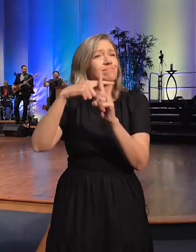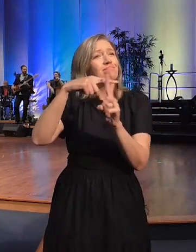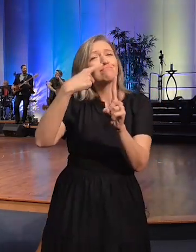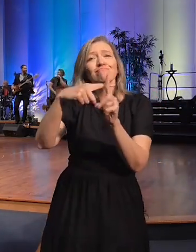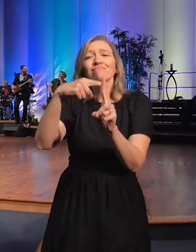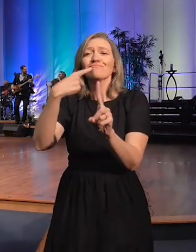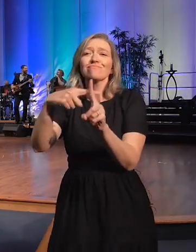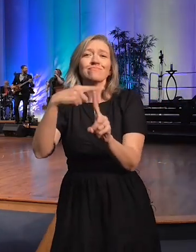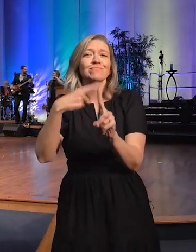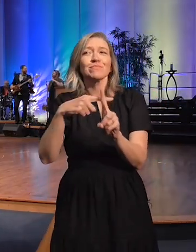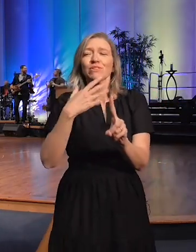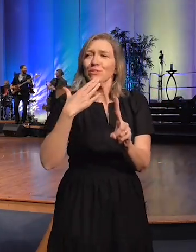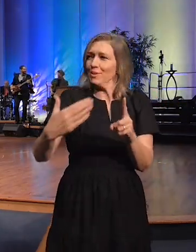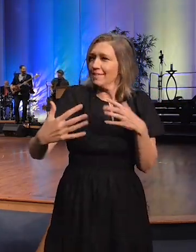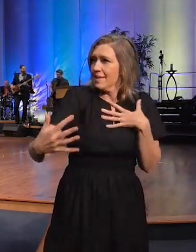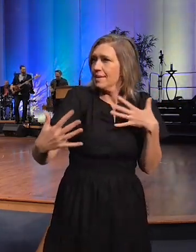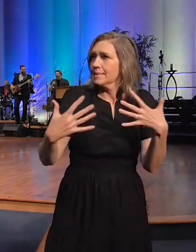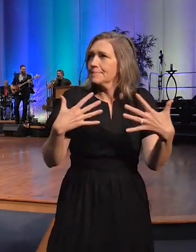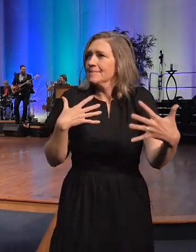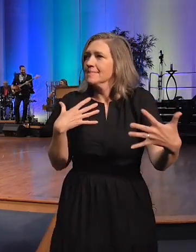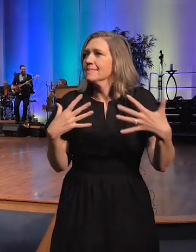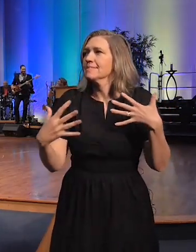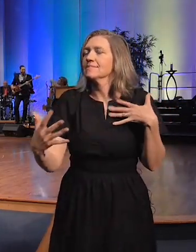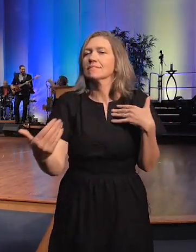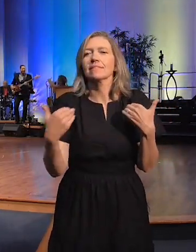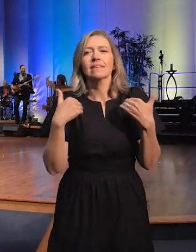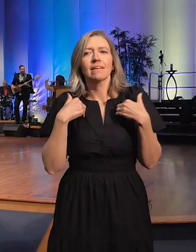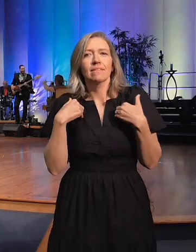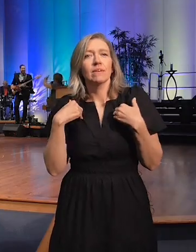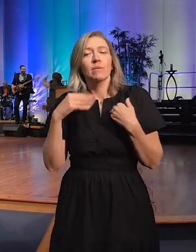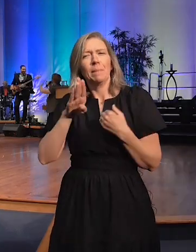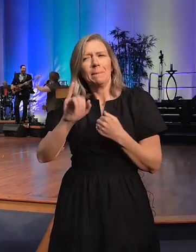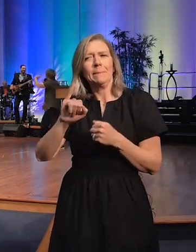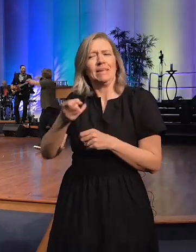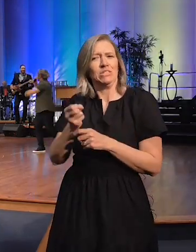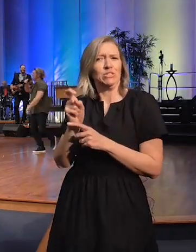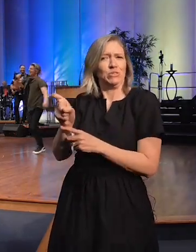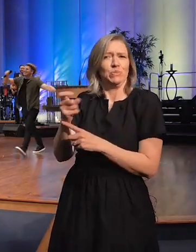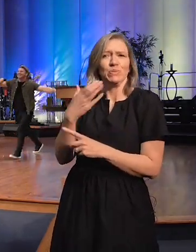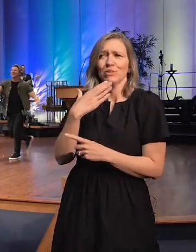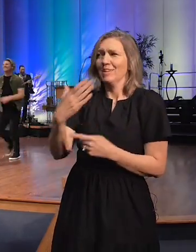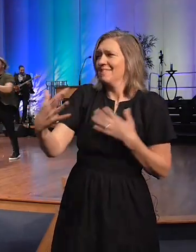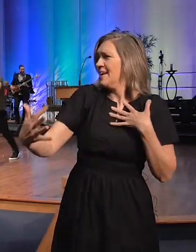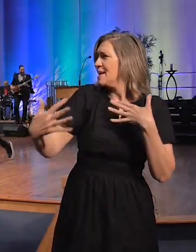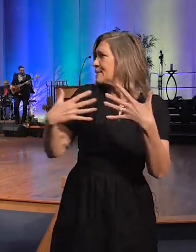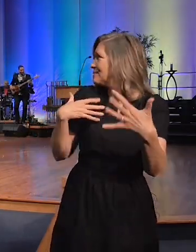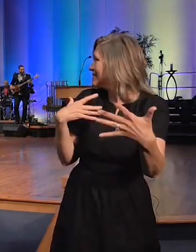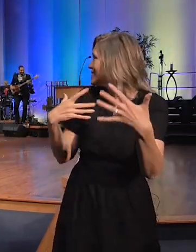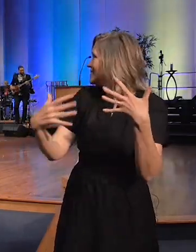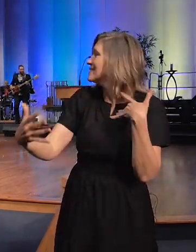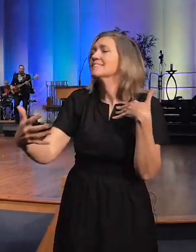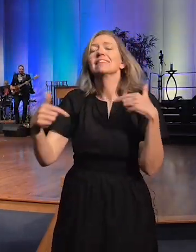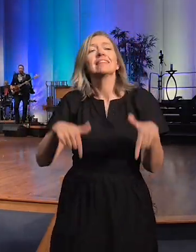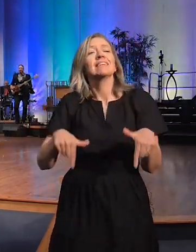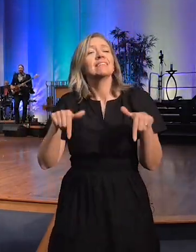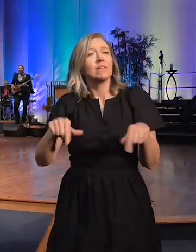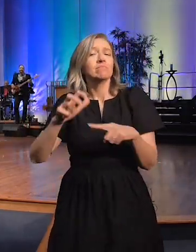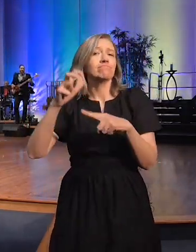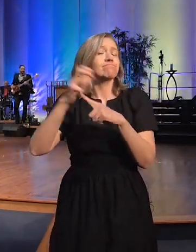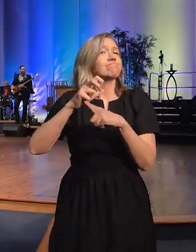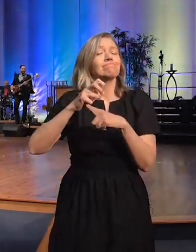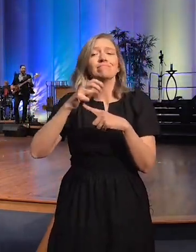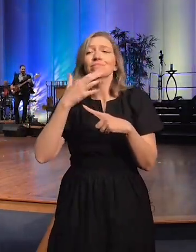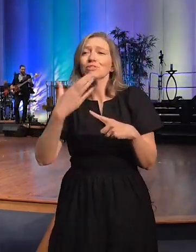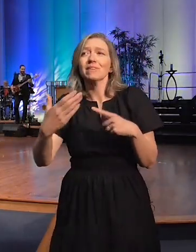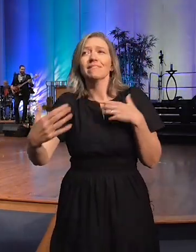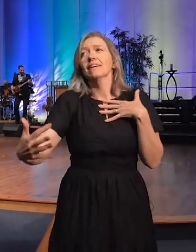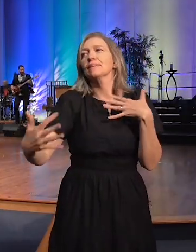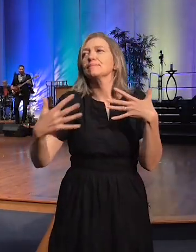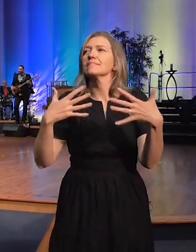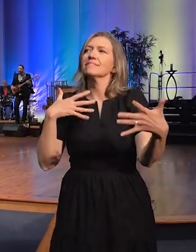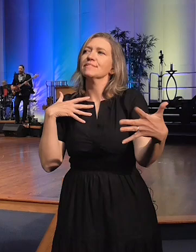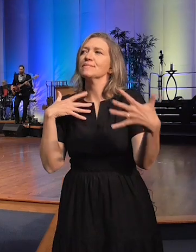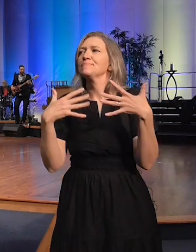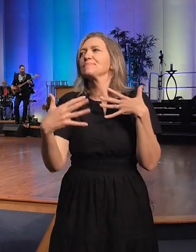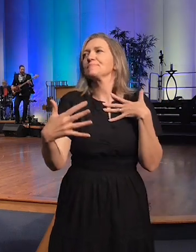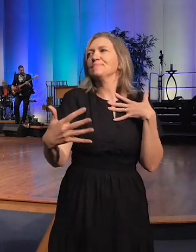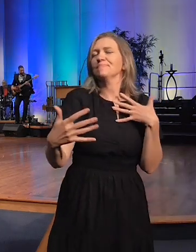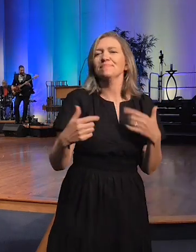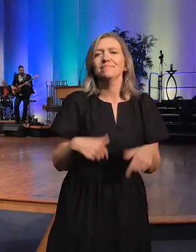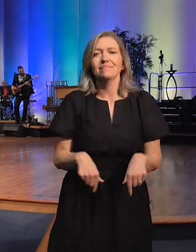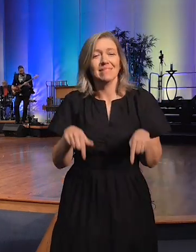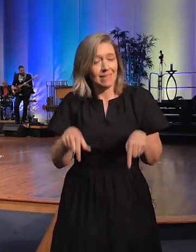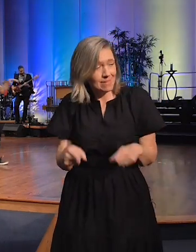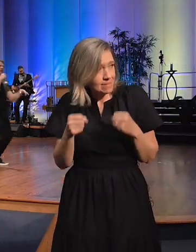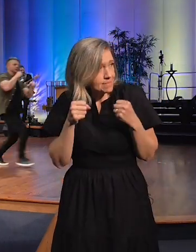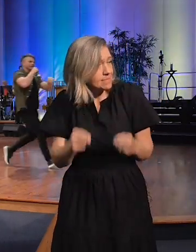VI tengo estas estos, adiós, estos buenos, buenos, adiós, estos buenos, buenos, buenos